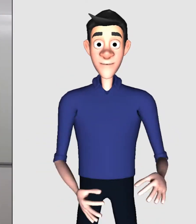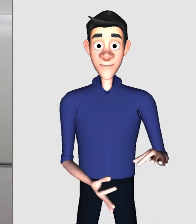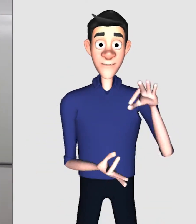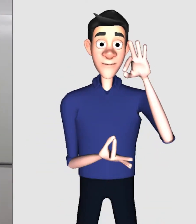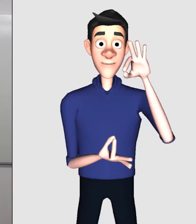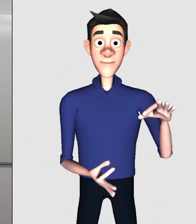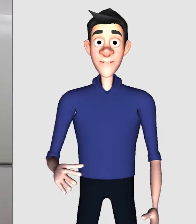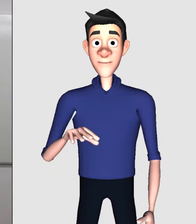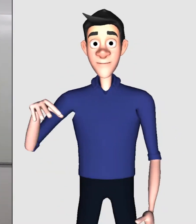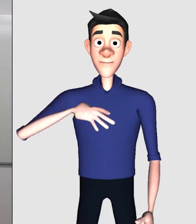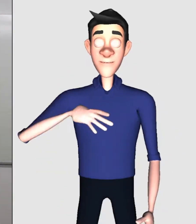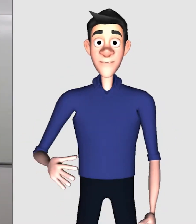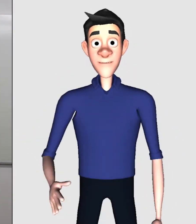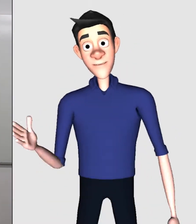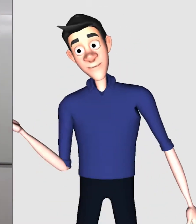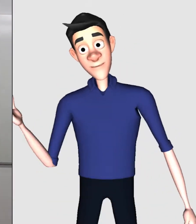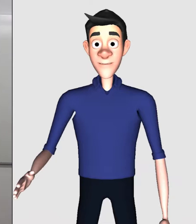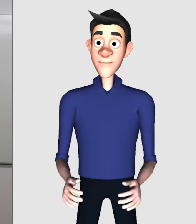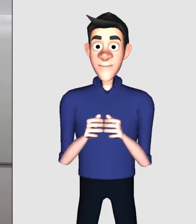Se isolarmos isso, vamos ficar com: